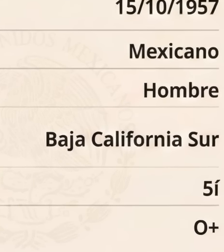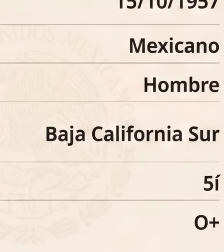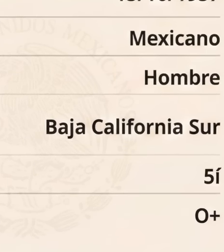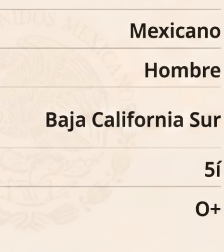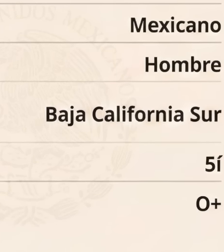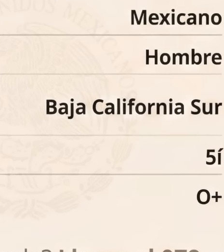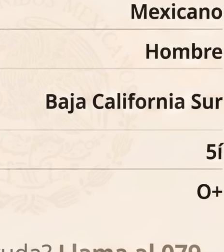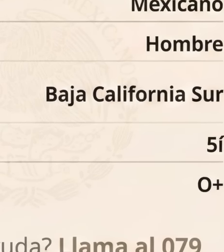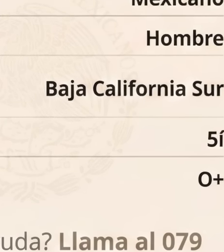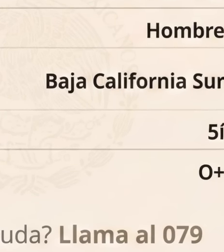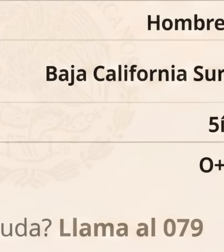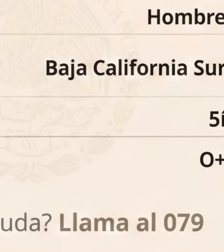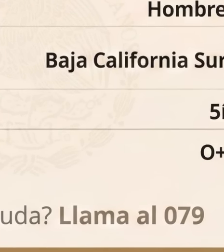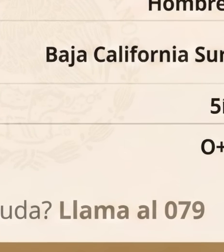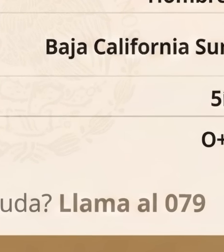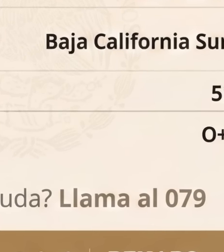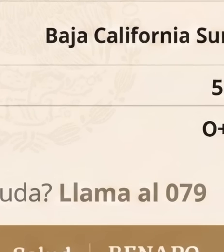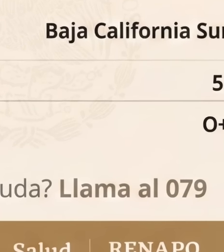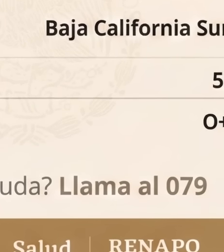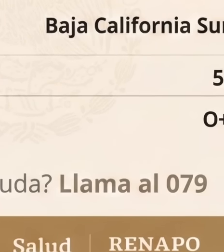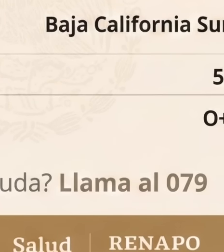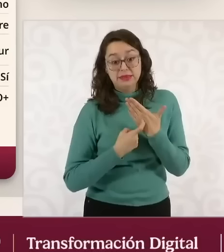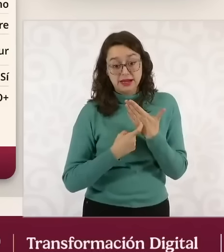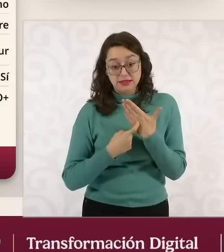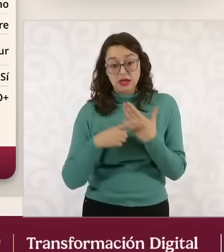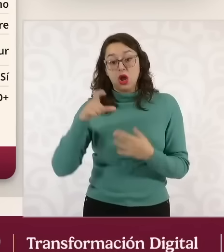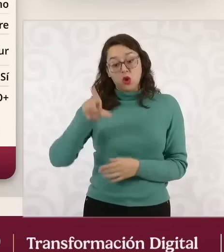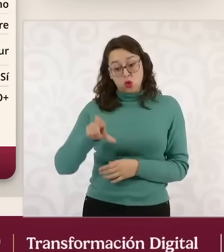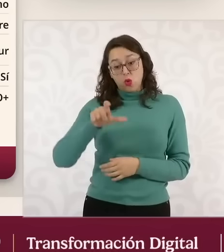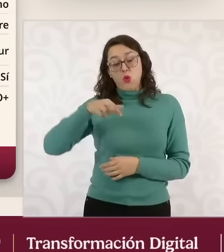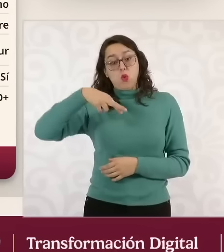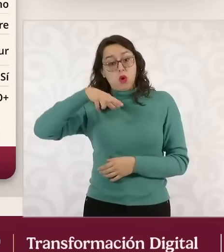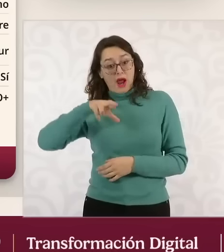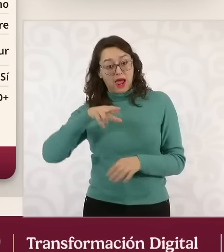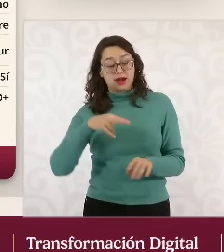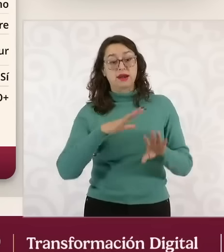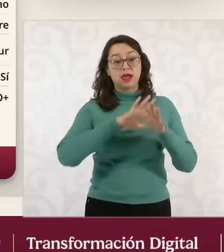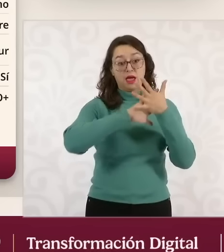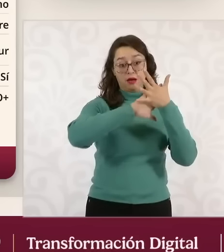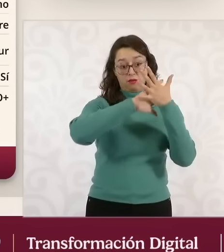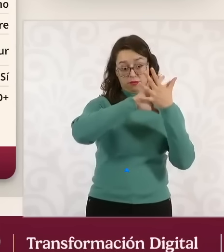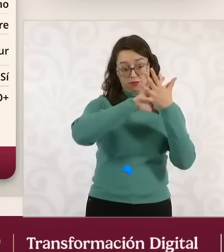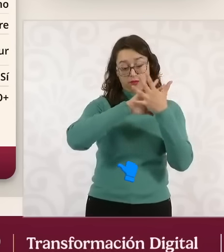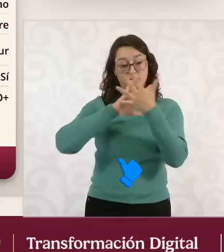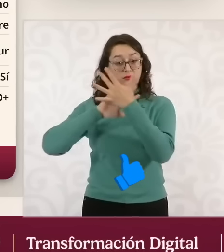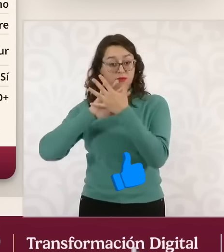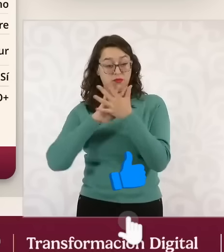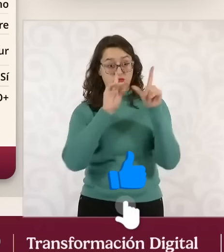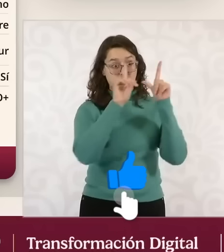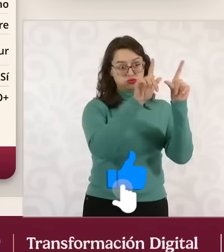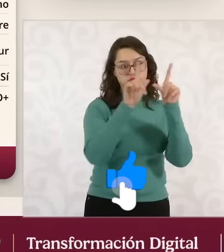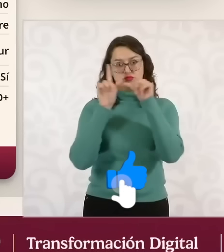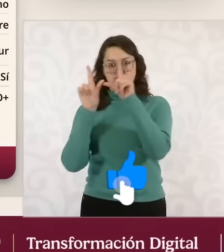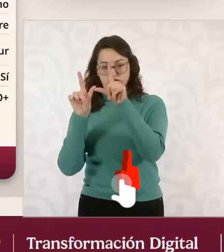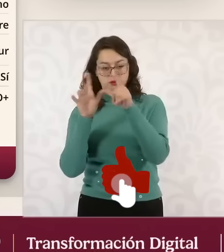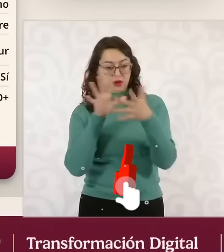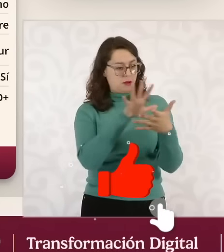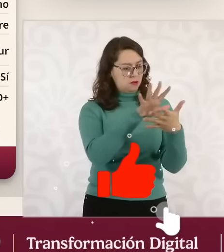la salud. Pero, ¿qué significa esto realmente? Significa que por primera vez el Estado mexicano